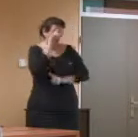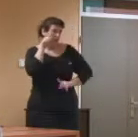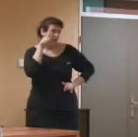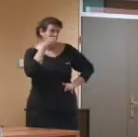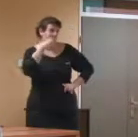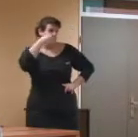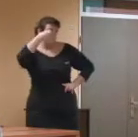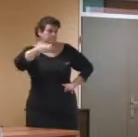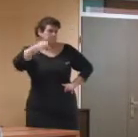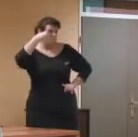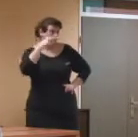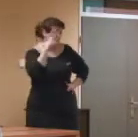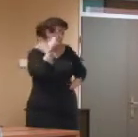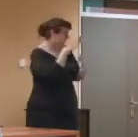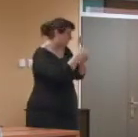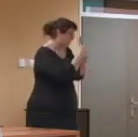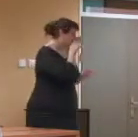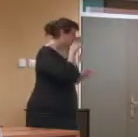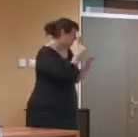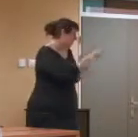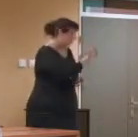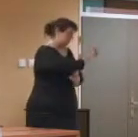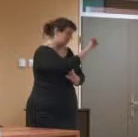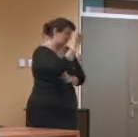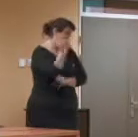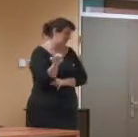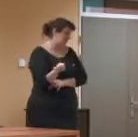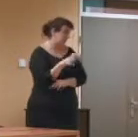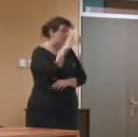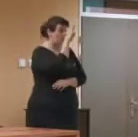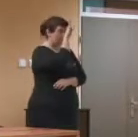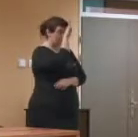hay cosas realmente increíble, como la visita del Papa, porque para dos días que vino